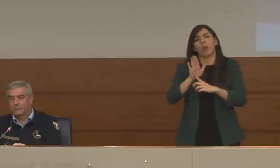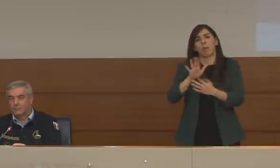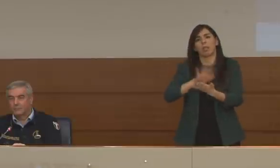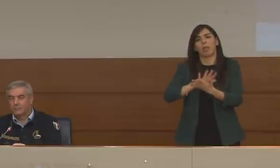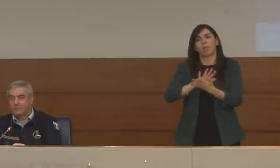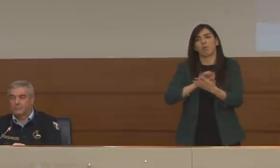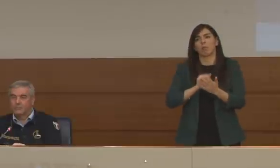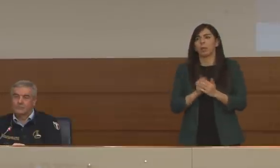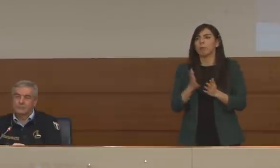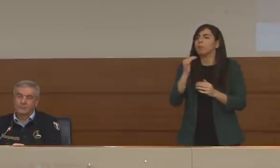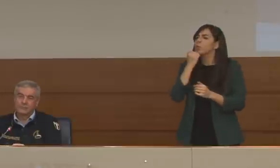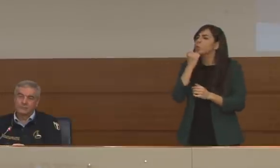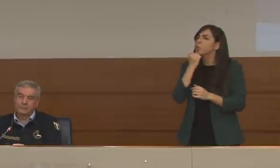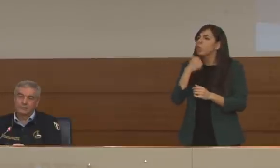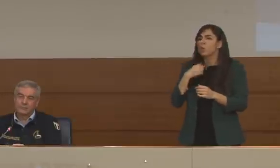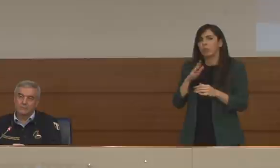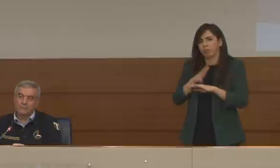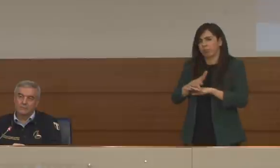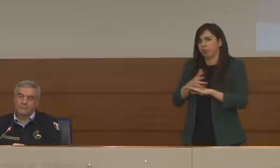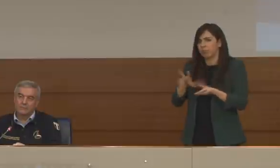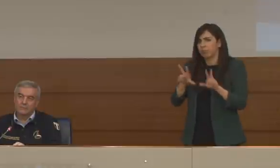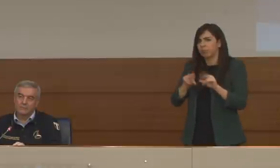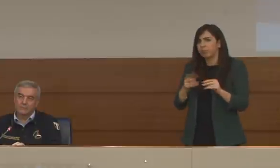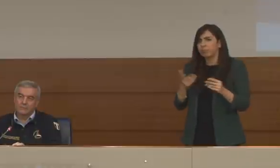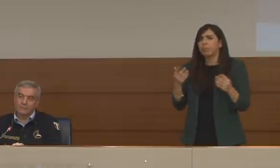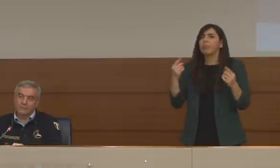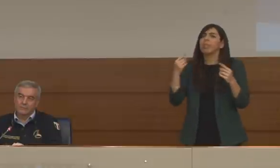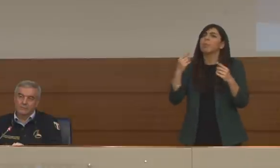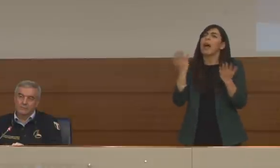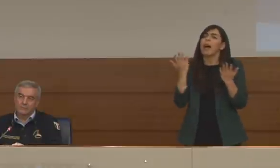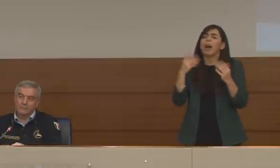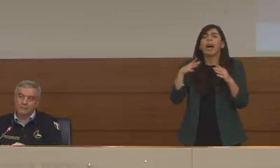Mi scusi se mi inserisco, però allora come mai nel report settimanale